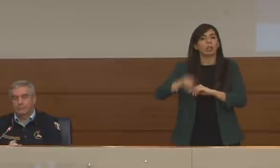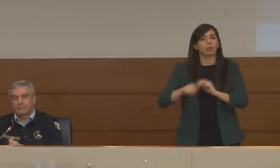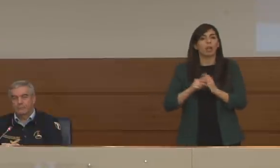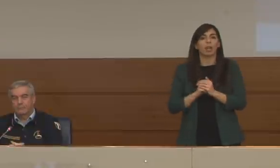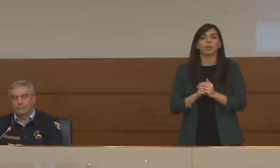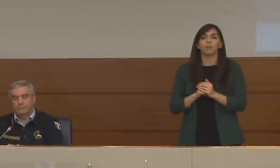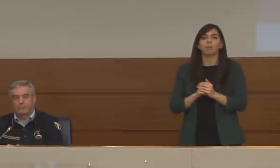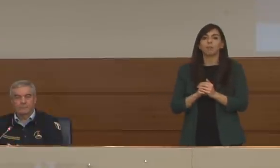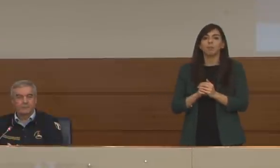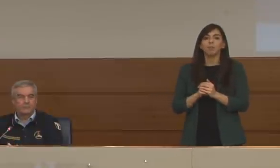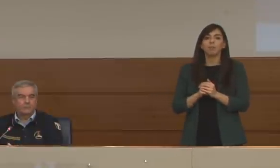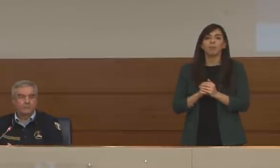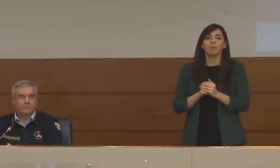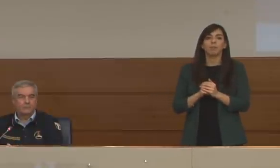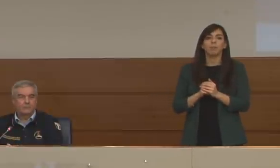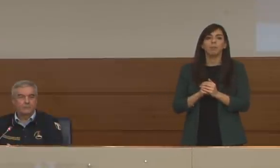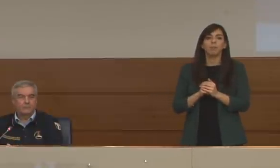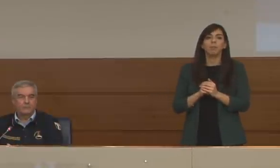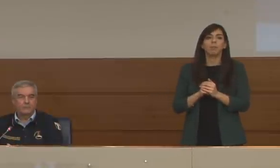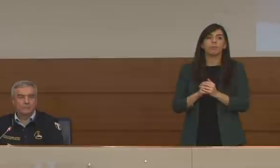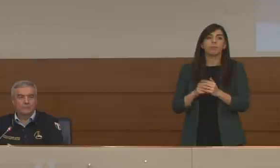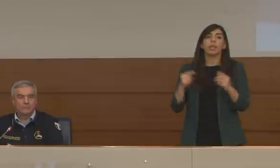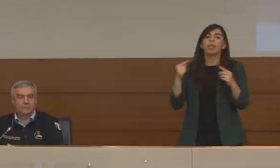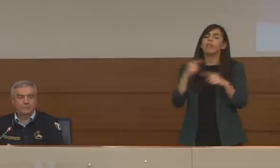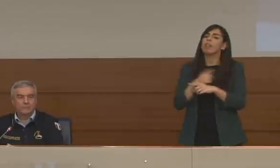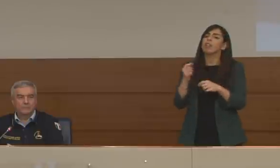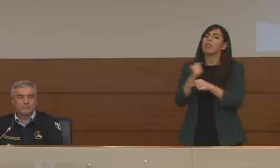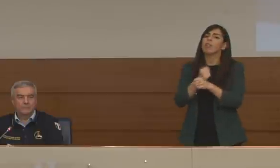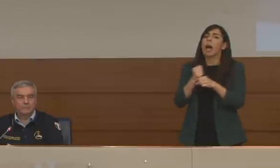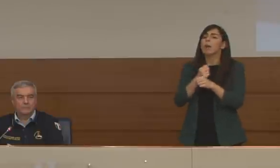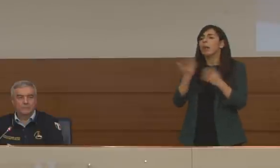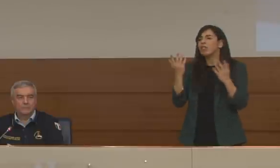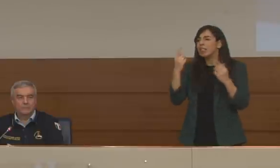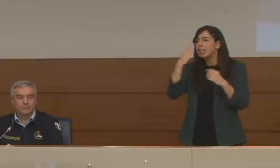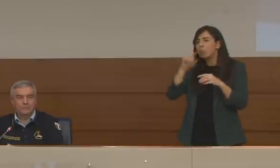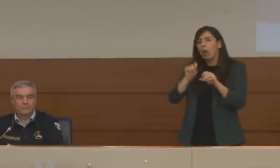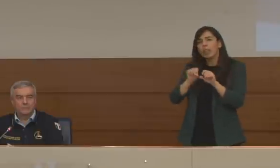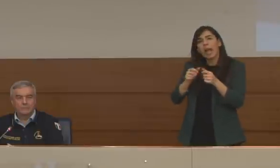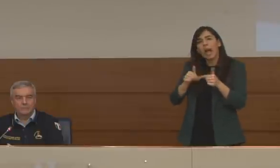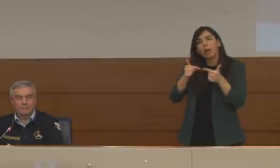Invece sui farmaci potenzialmente dannosi non ci sono evidenze ancora?